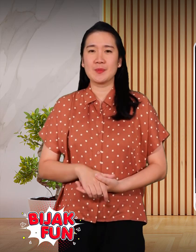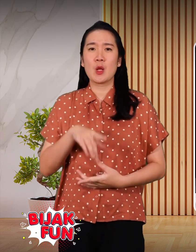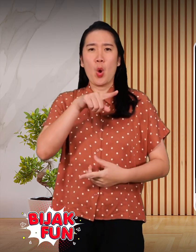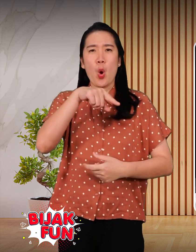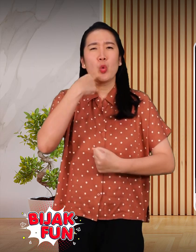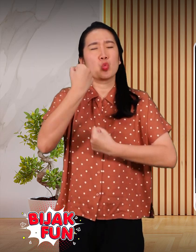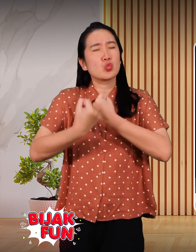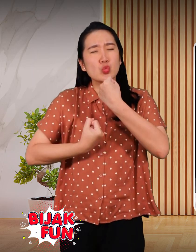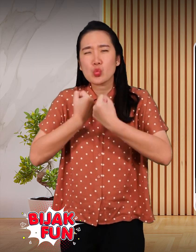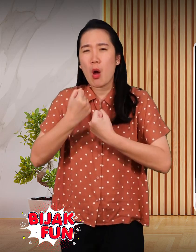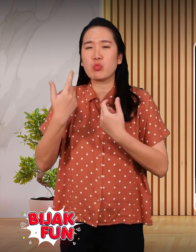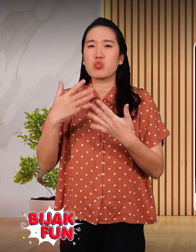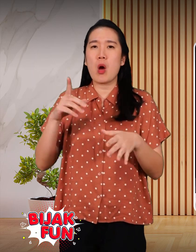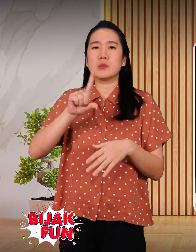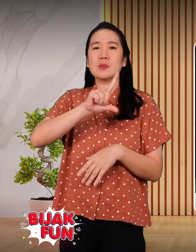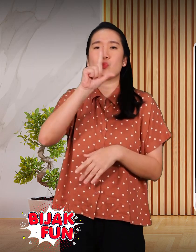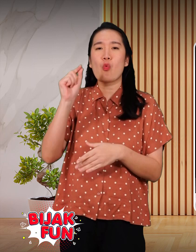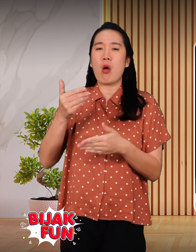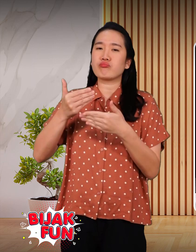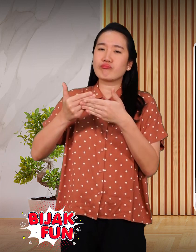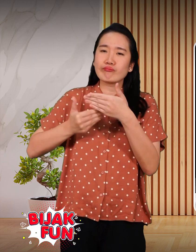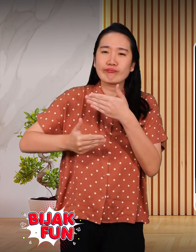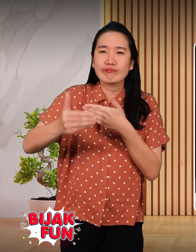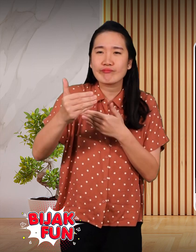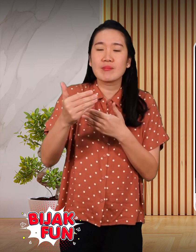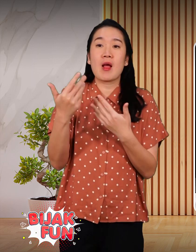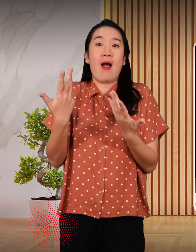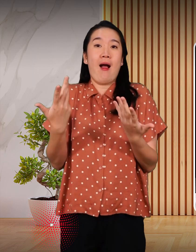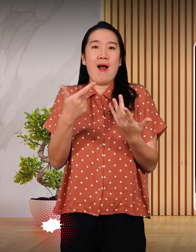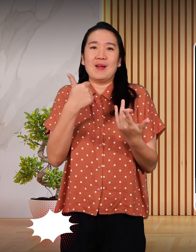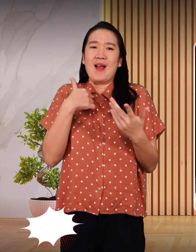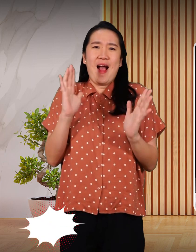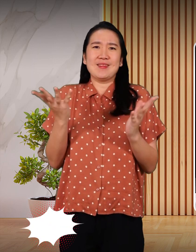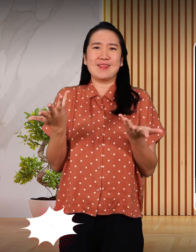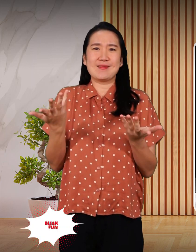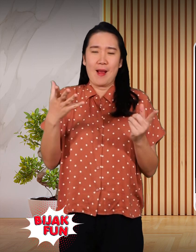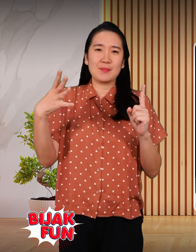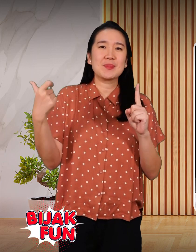Usaha dia pun terwujud selama lebih dari sebulan tidak sia-sia,